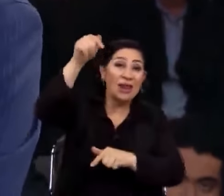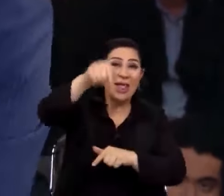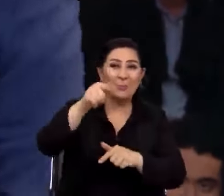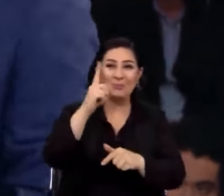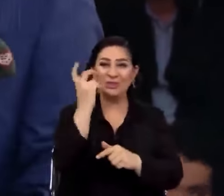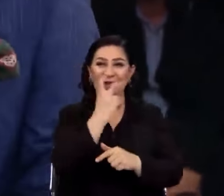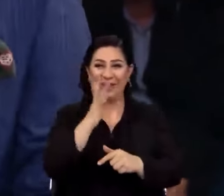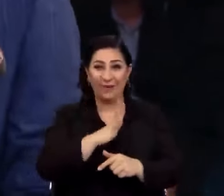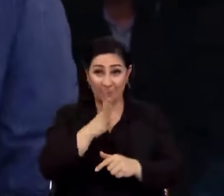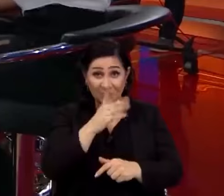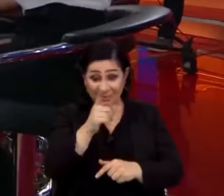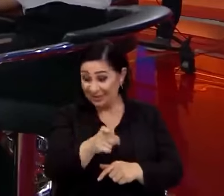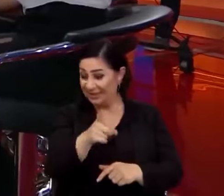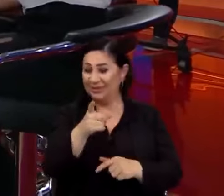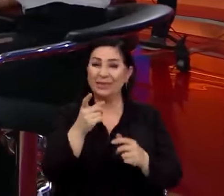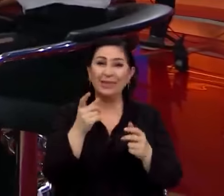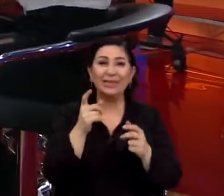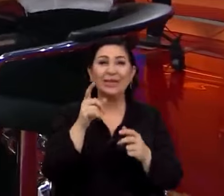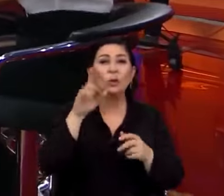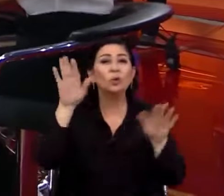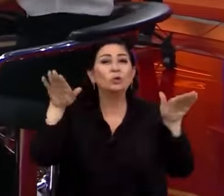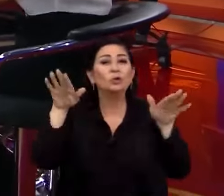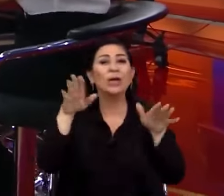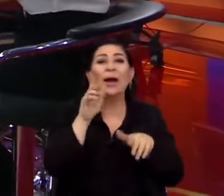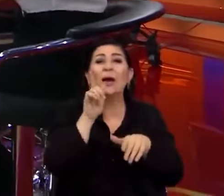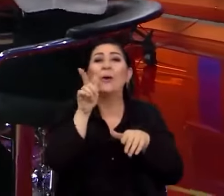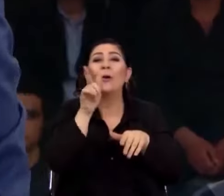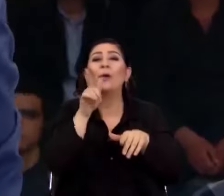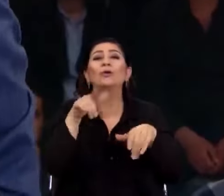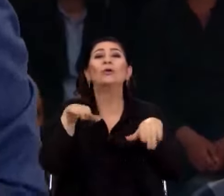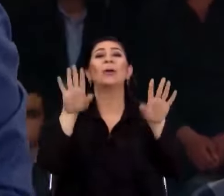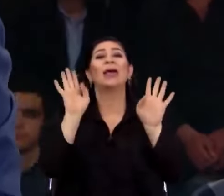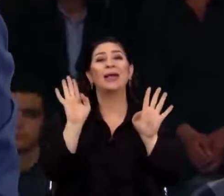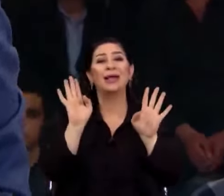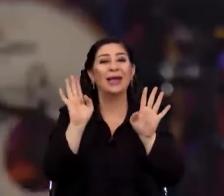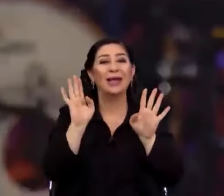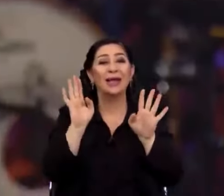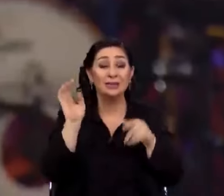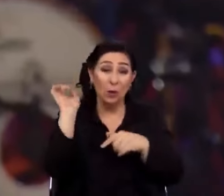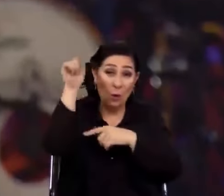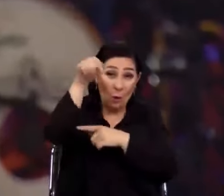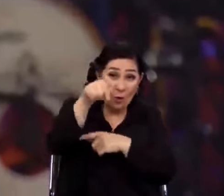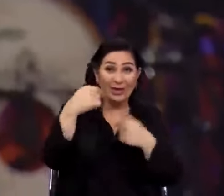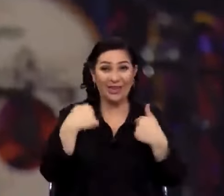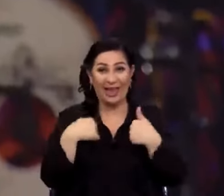siz bilir misiniz onu ibibi İbibikler öter ötmez